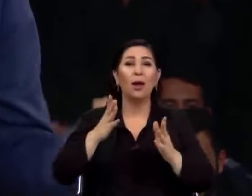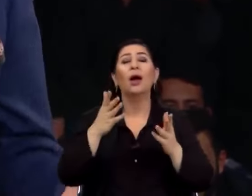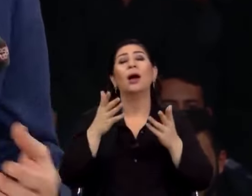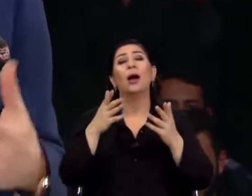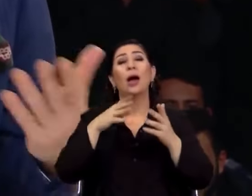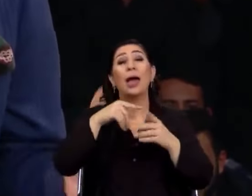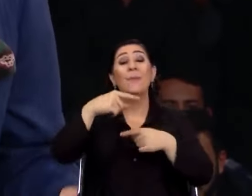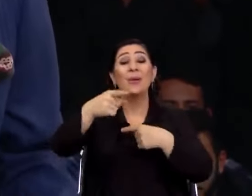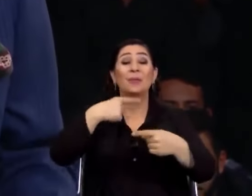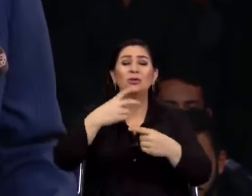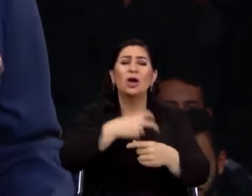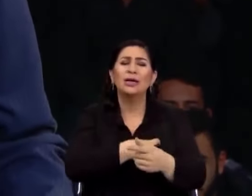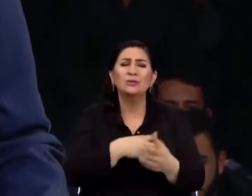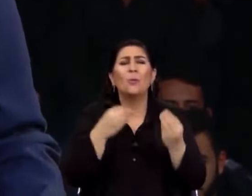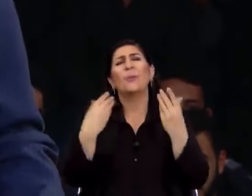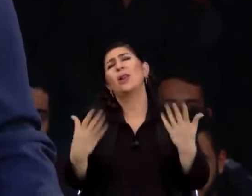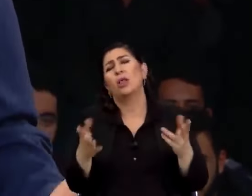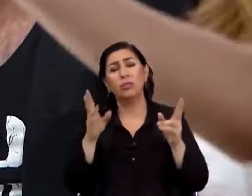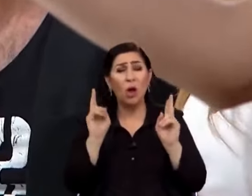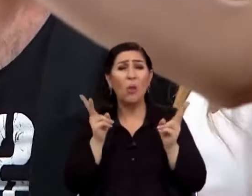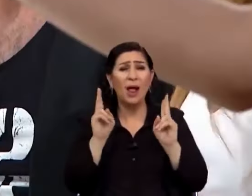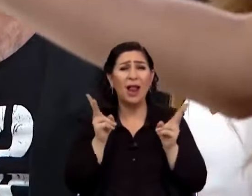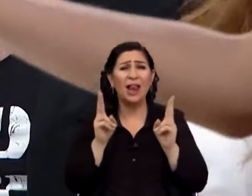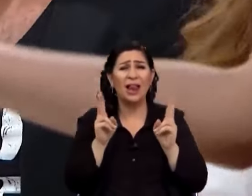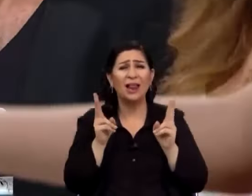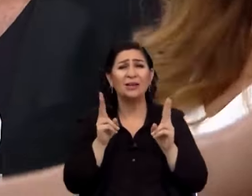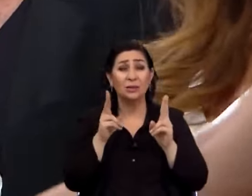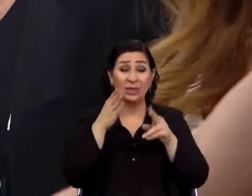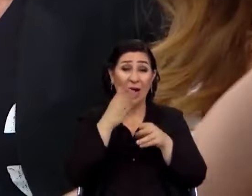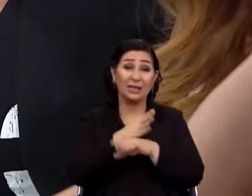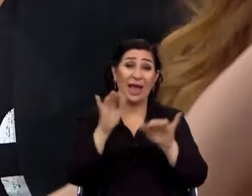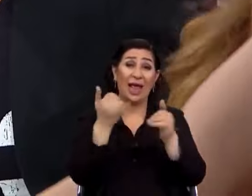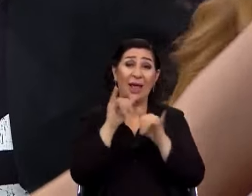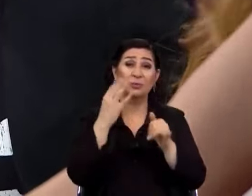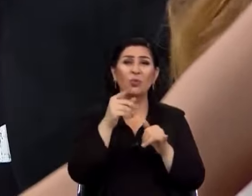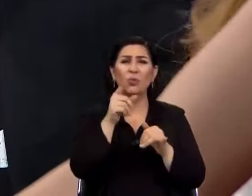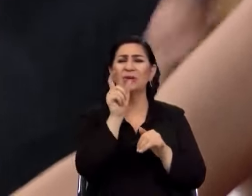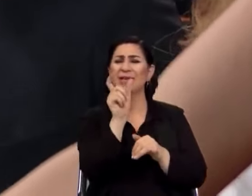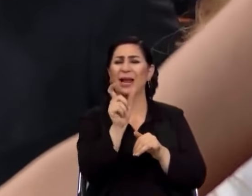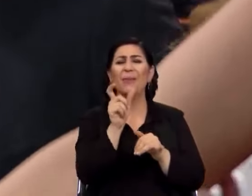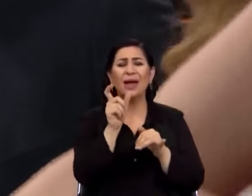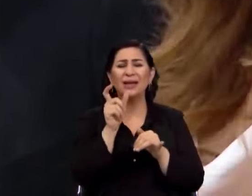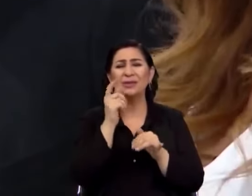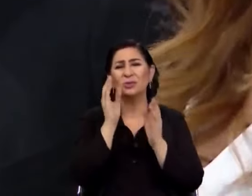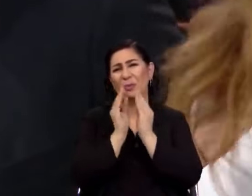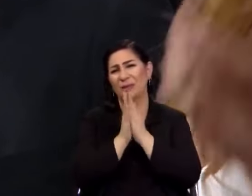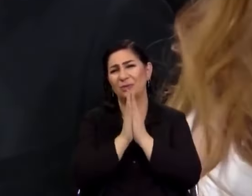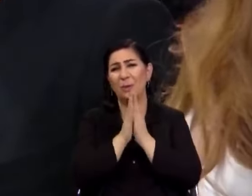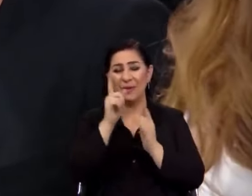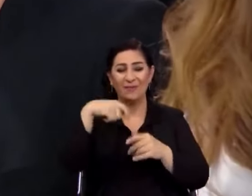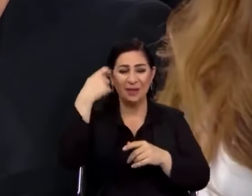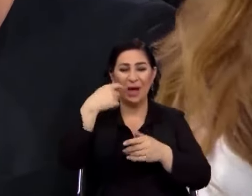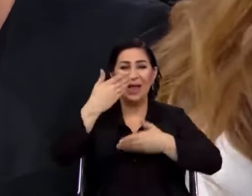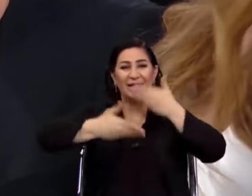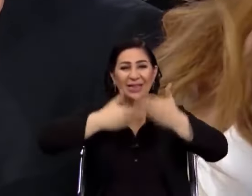çok aşık çok bayılıyor normal Evet ama Siz hakikaten eğlenmiş olabilirsin bu artık Klişe oldu bir filmden çok pardon bir filmden bahsederken böyle işte biz